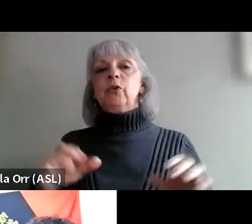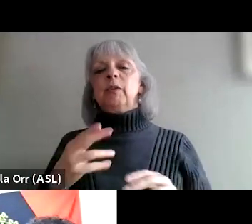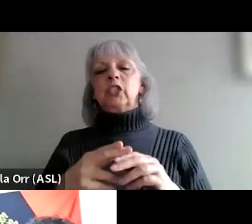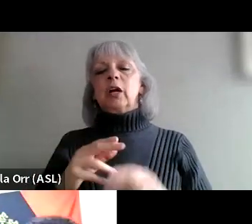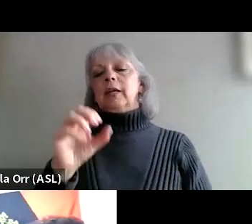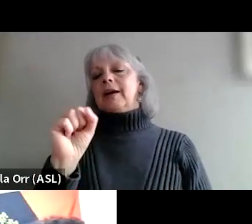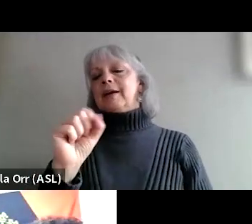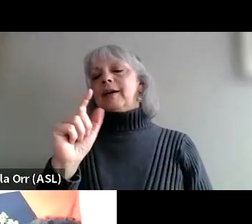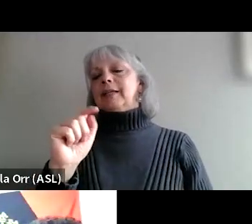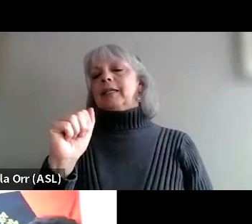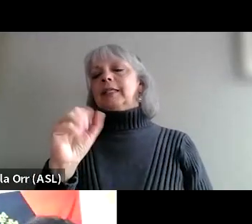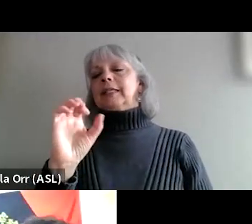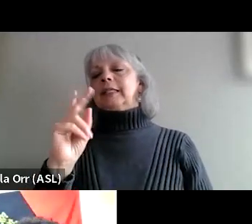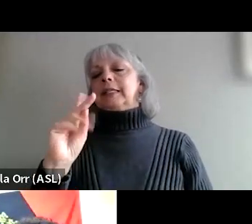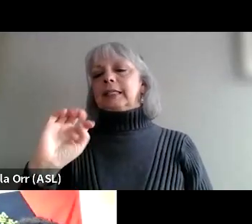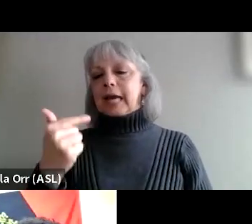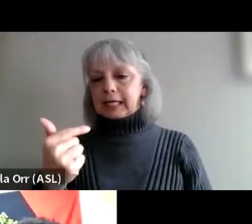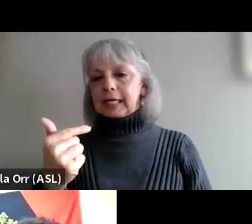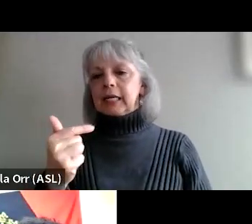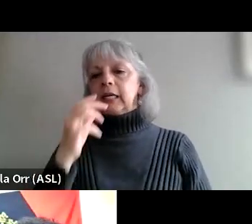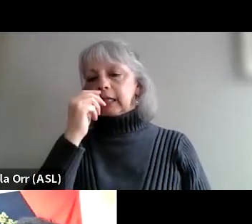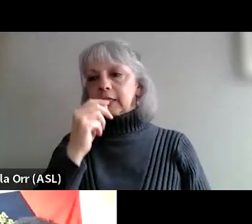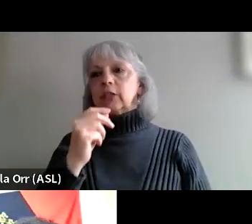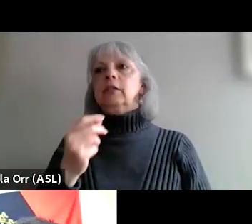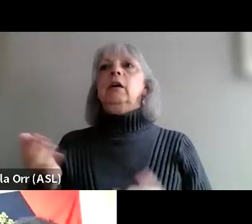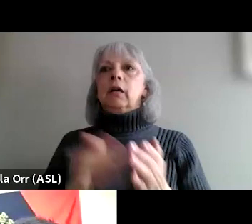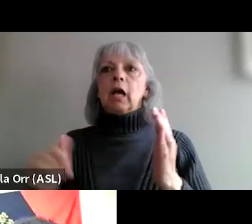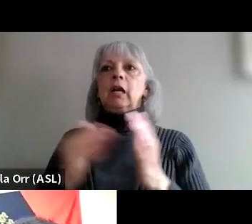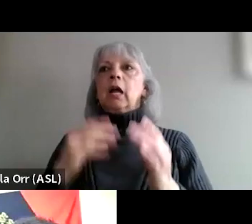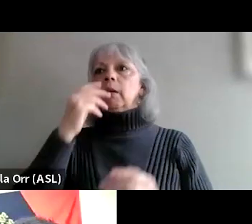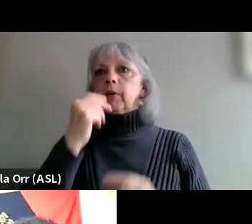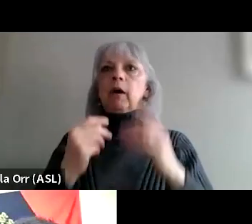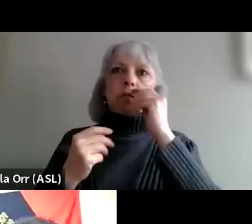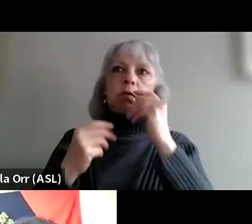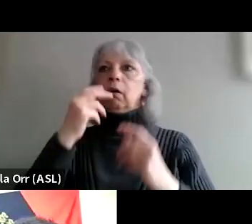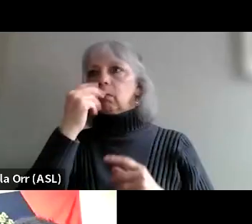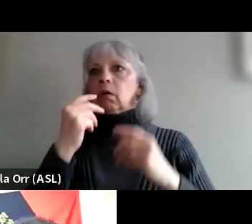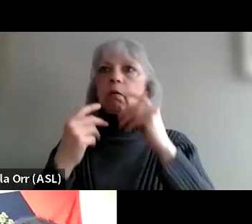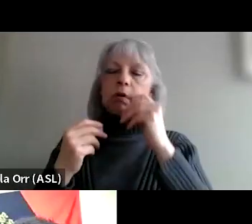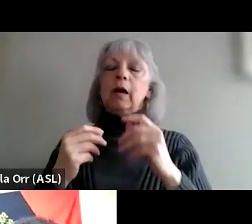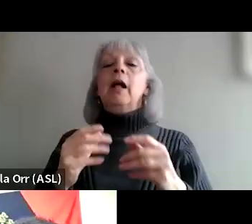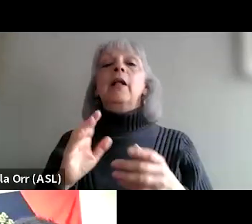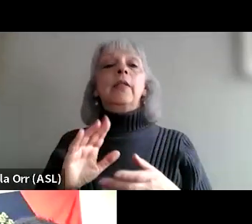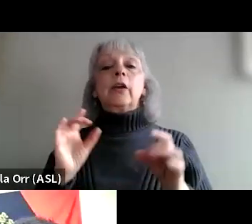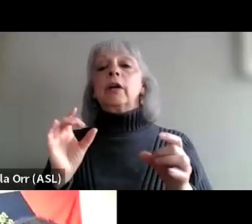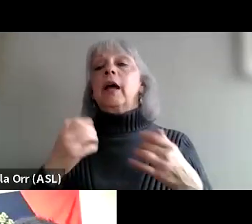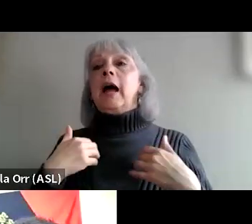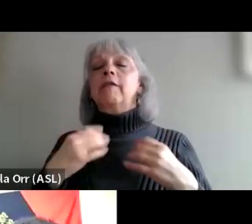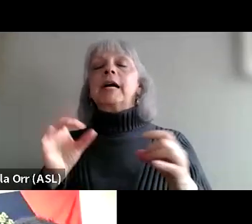que es dar múltiples dosis, una dosis tras otra, alguien puede experimentar abstinencias muy horribles, o sea queda muy enfermo por la droga,